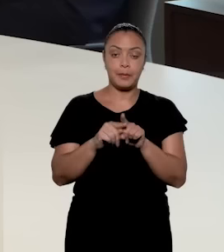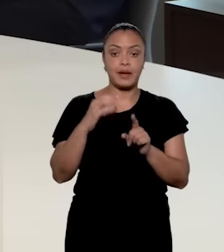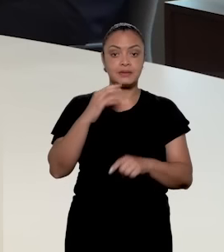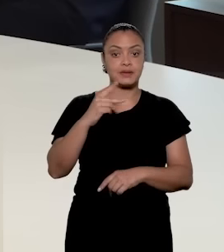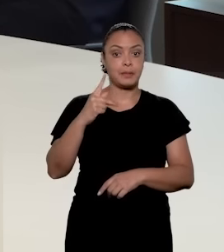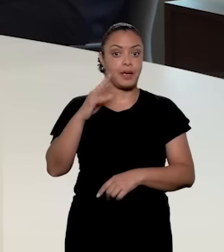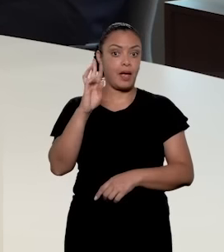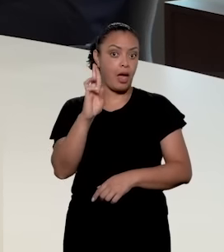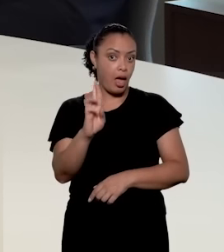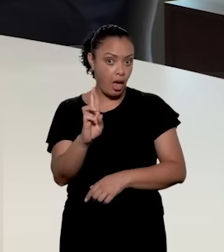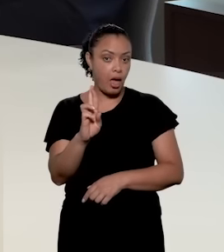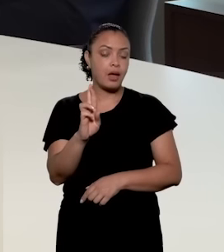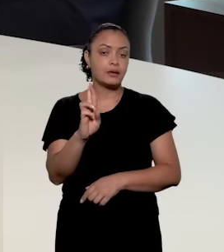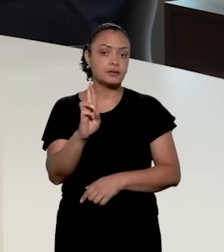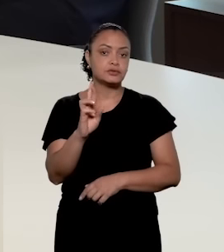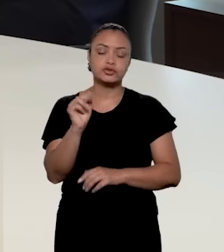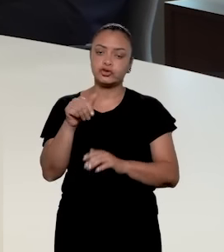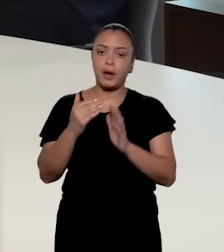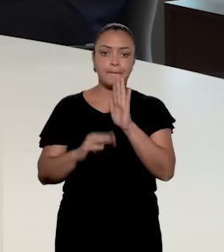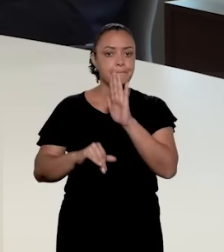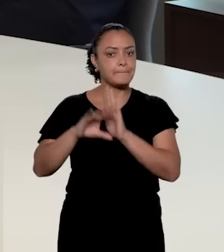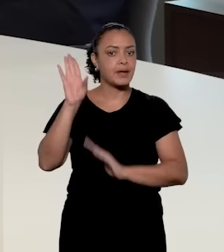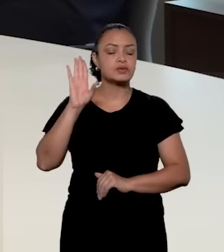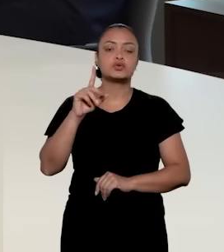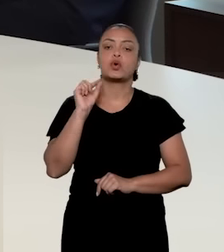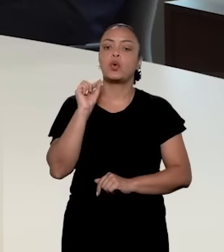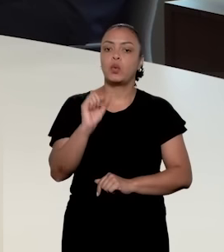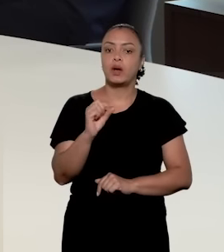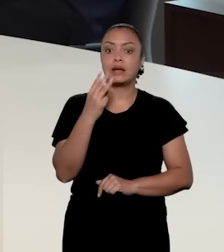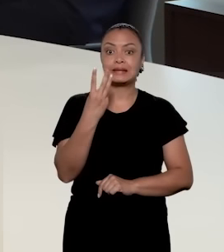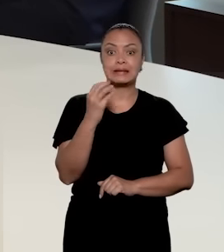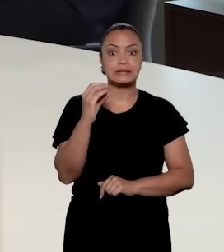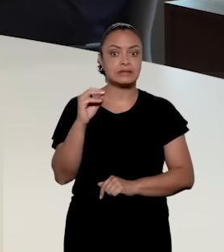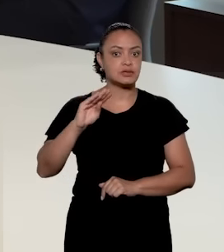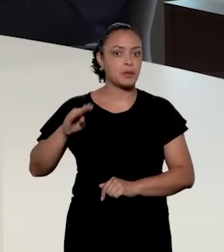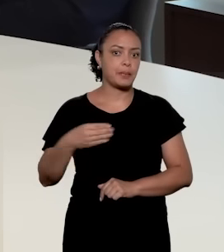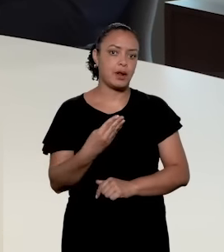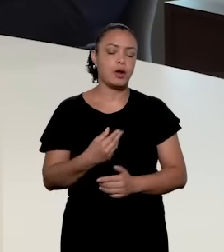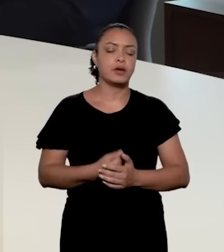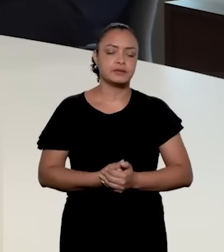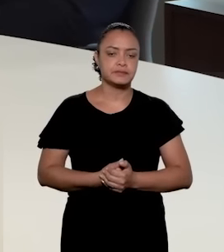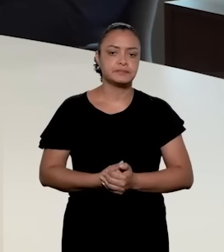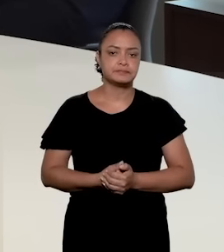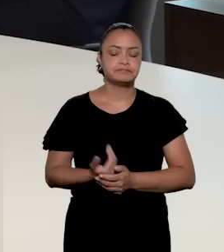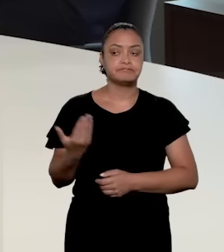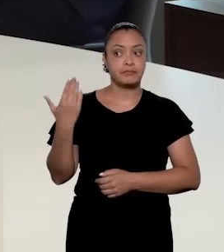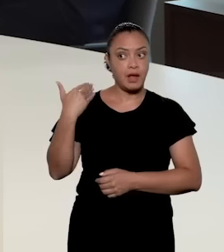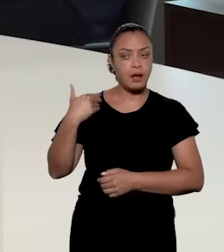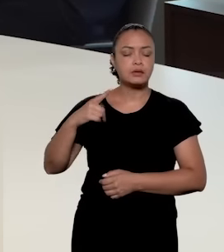grandes bancos usam para financiar o produtor, já passou de R$ 300 bilhões. A CPR já existia quando eu cheguei lá, mas a LCA e o resto...